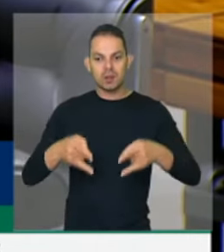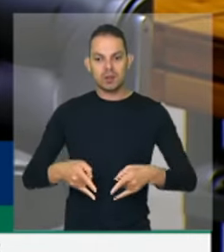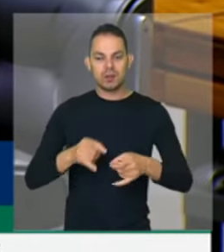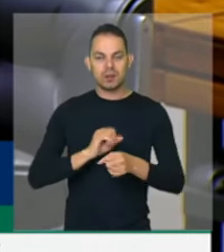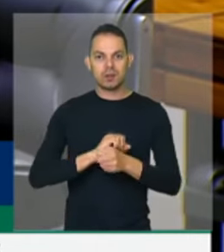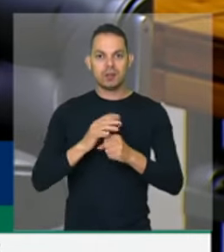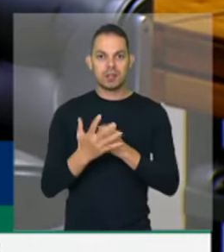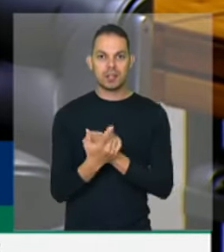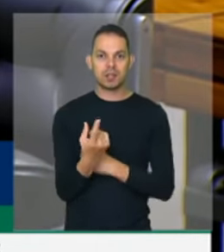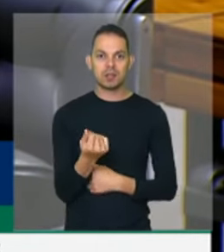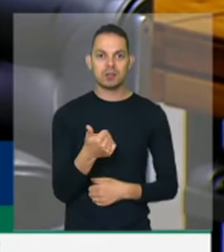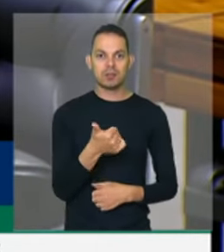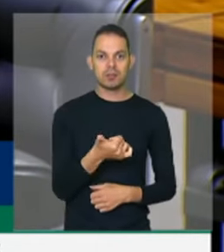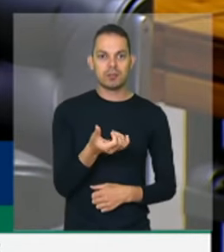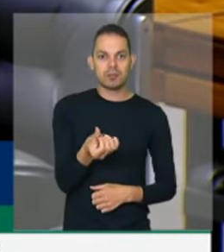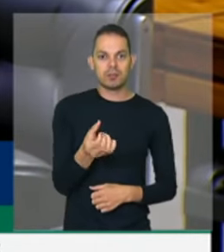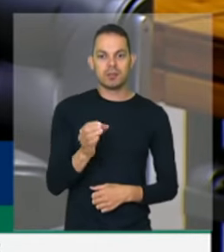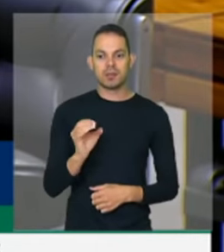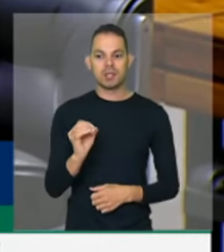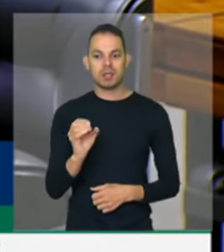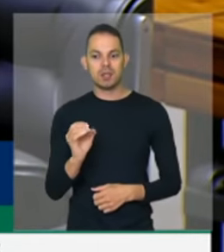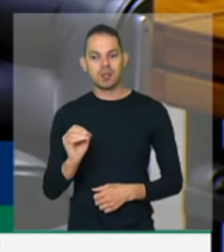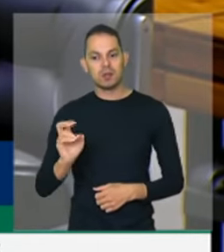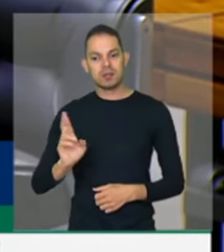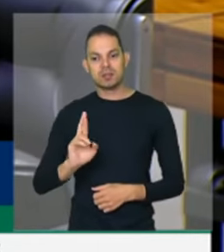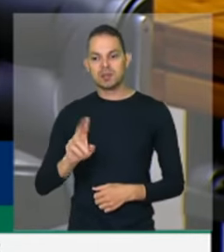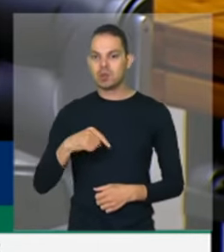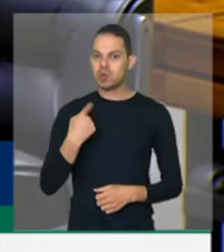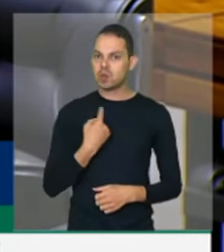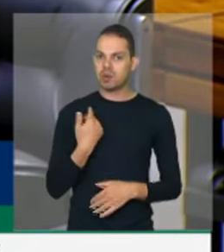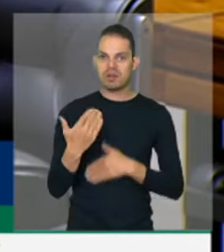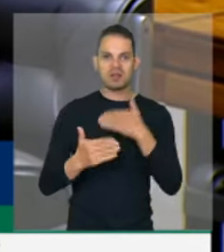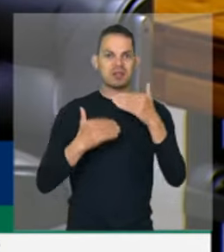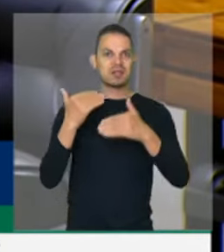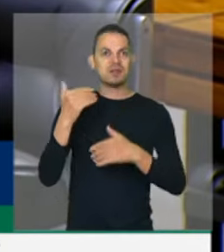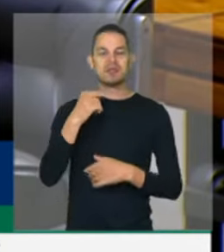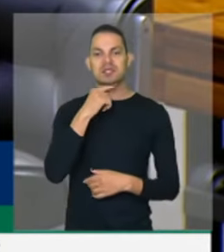VAMOS CONSEGUIR AVANÇAR, POR OUTRO LADO EU TAMBÉM COMPREENDO QUE NÃO PODE SER